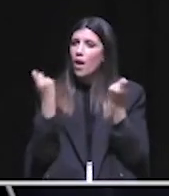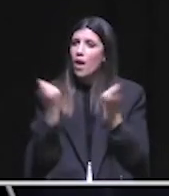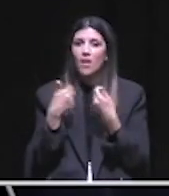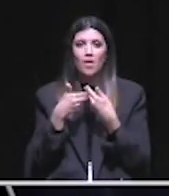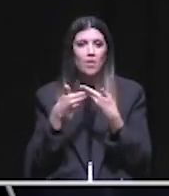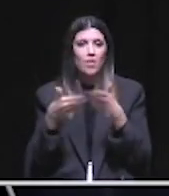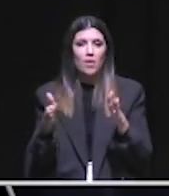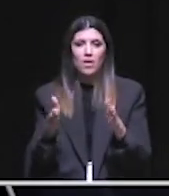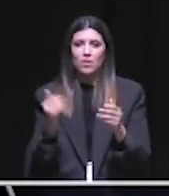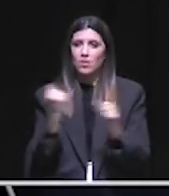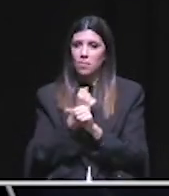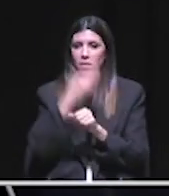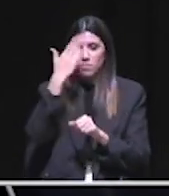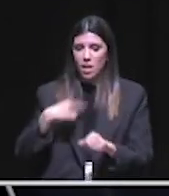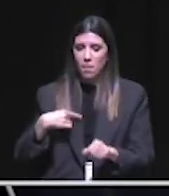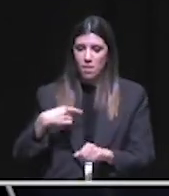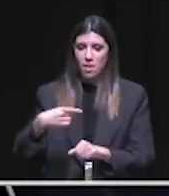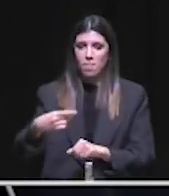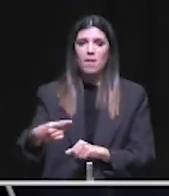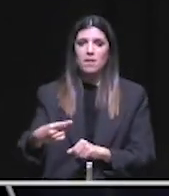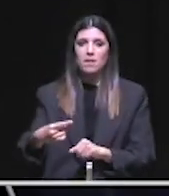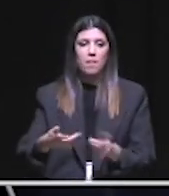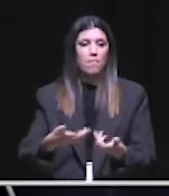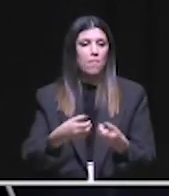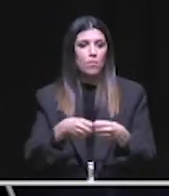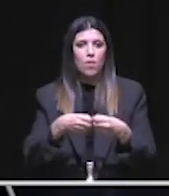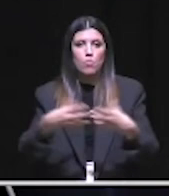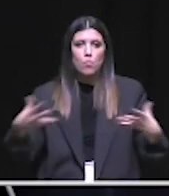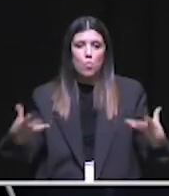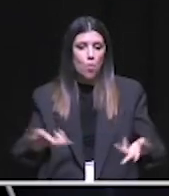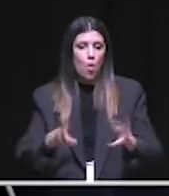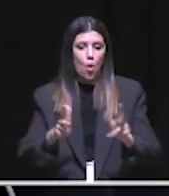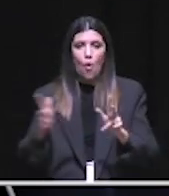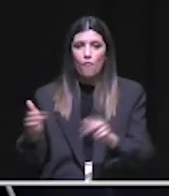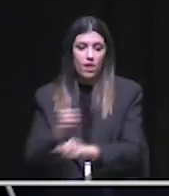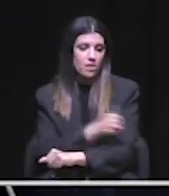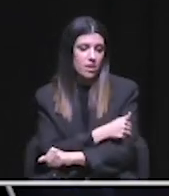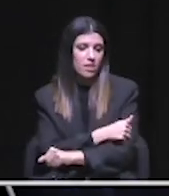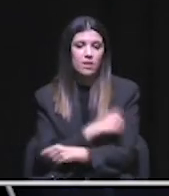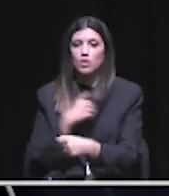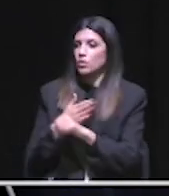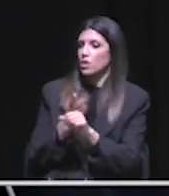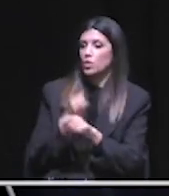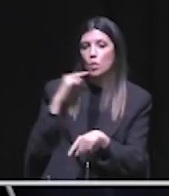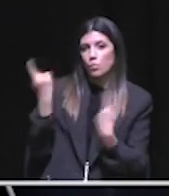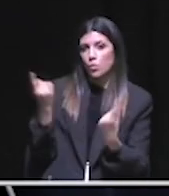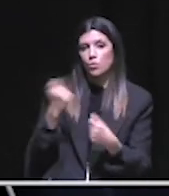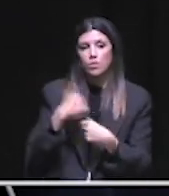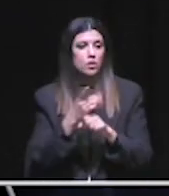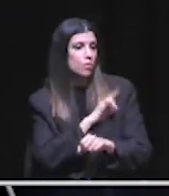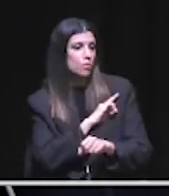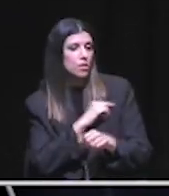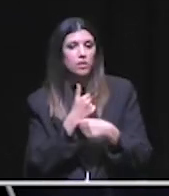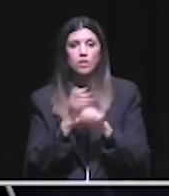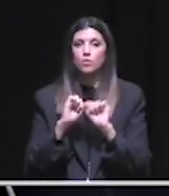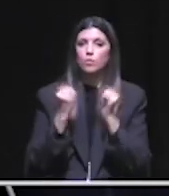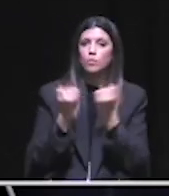“Trabalhamos diariamente para aumentar a oferta de habitação: através do setor público e privado, do setor social e cooperativo”?